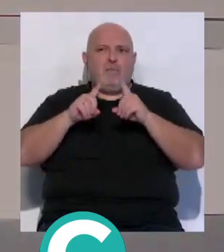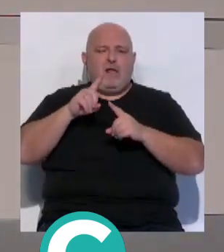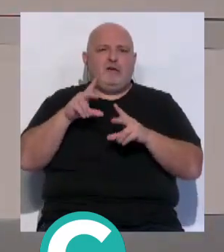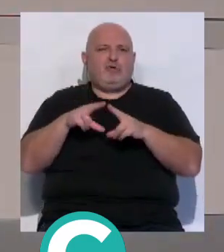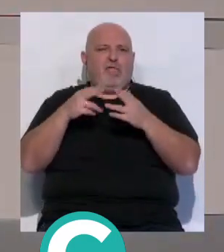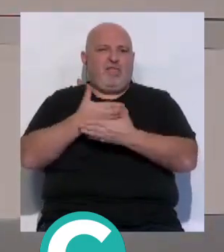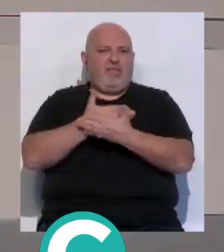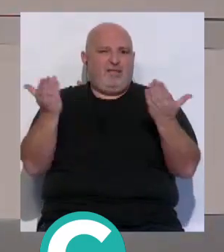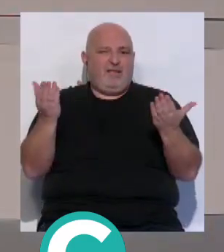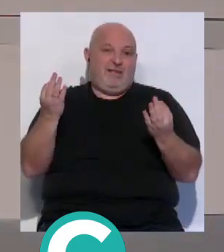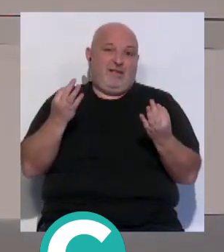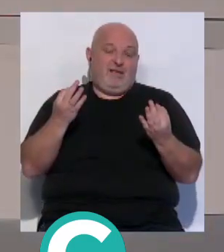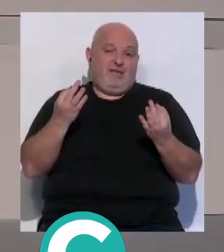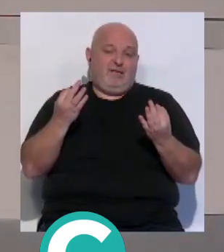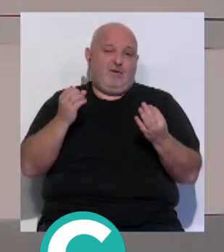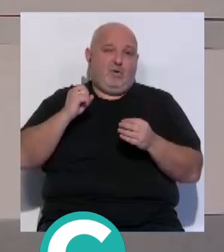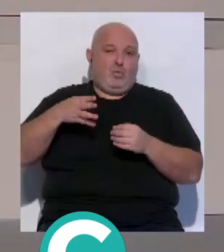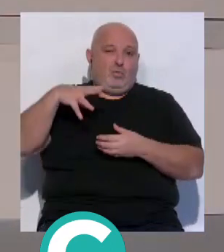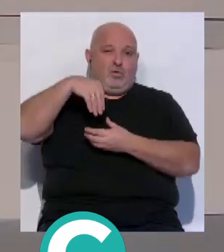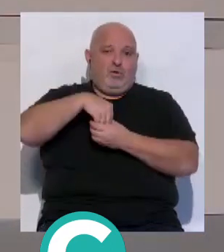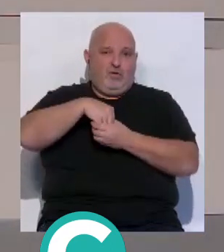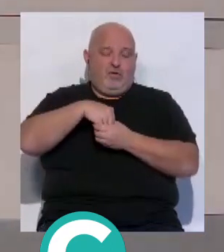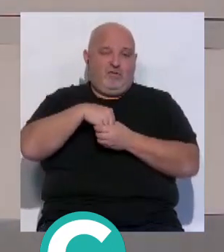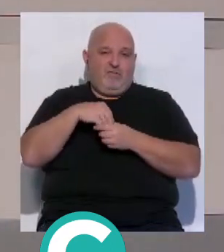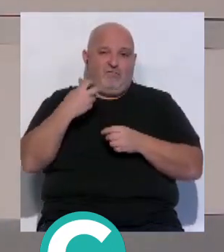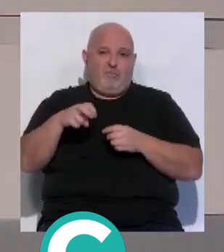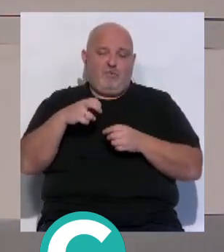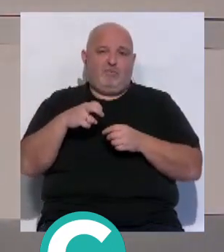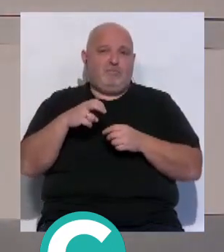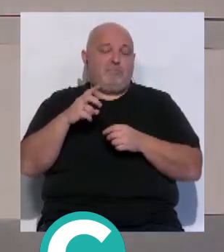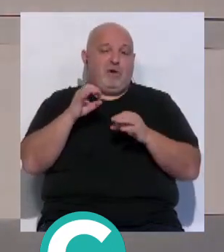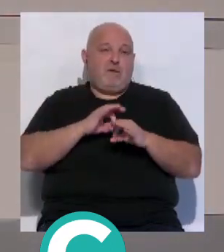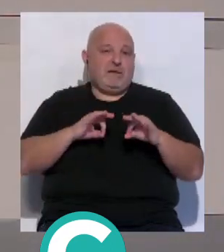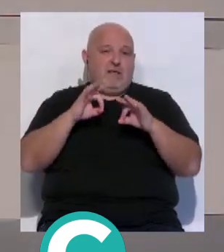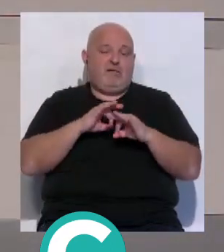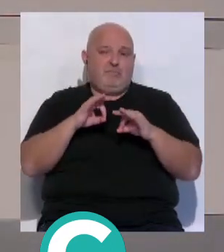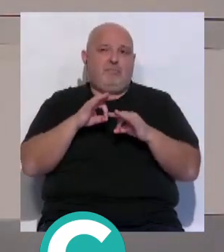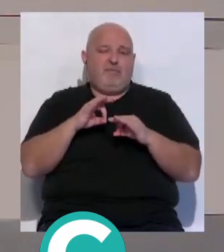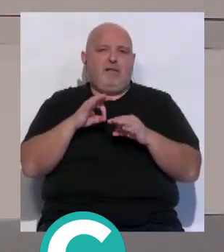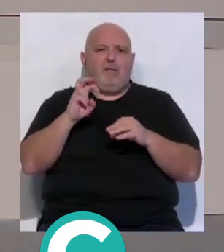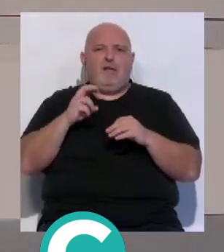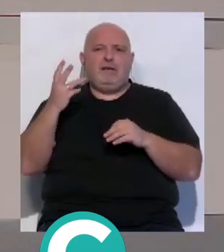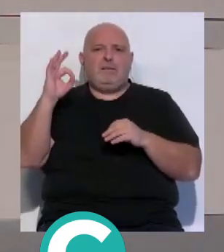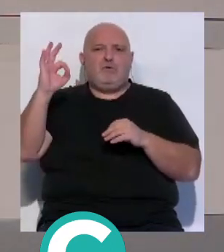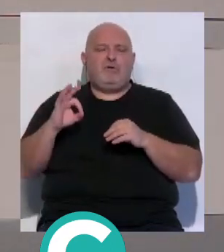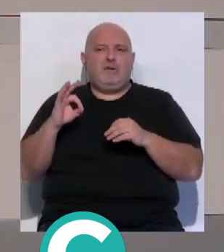sociedad que en los clubes de fútbol pero eso no pasa nada no aumentan el 30% de los alimentos